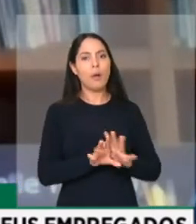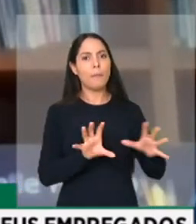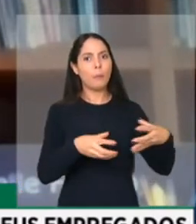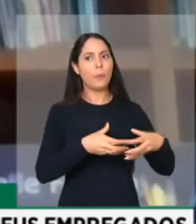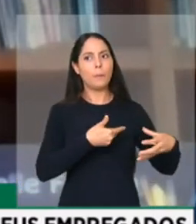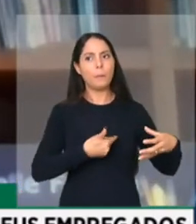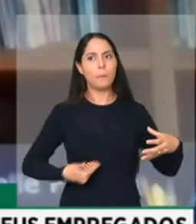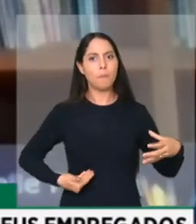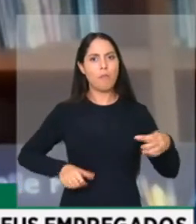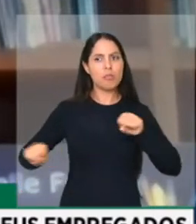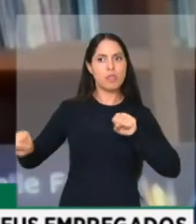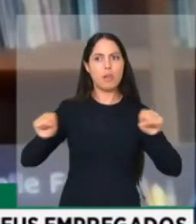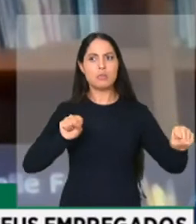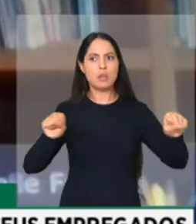COMPRAR A VACINA. ENTÃO QUEM ESTÁ SUBESTIMANDO A